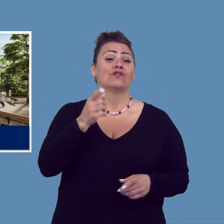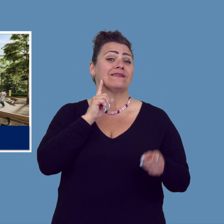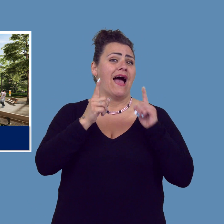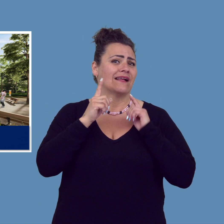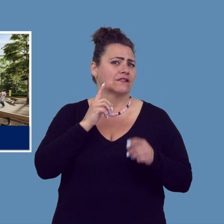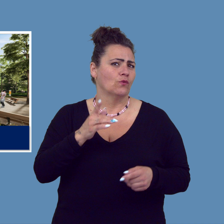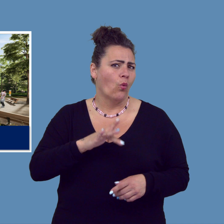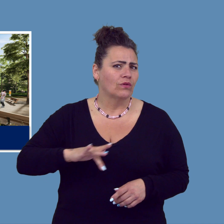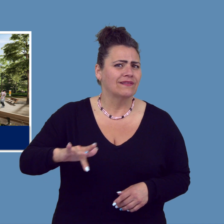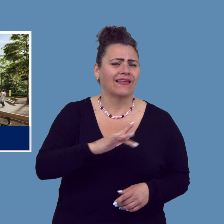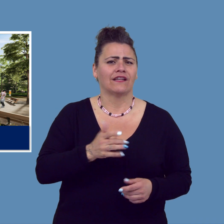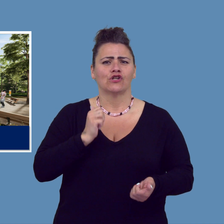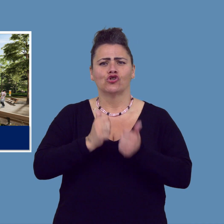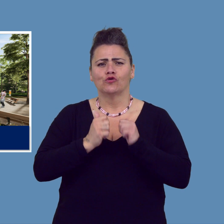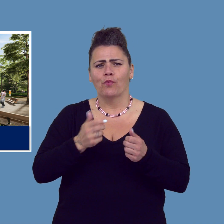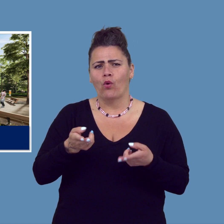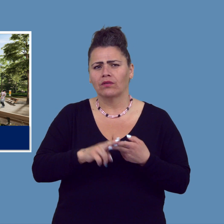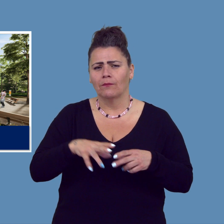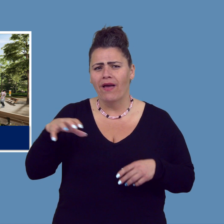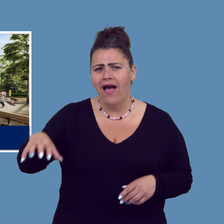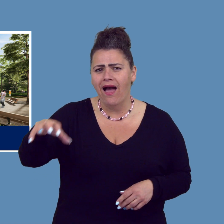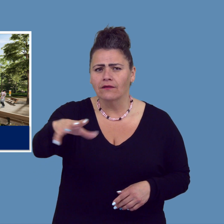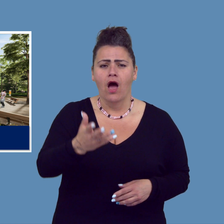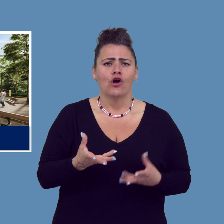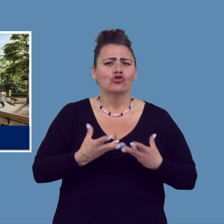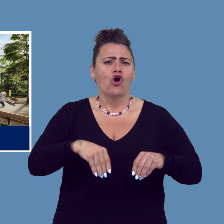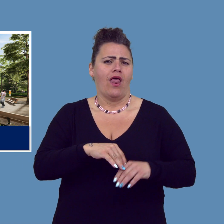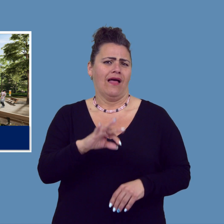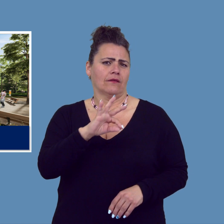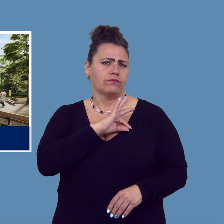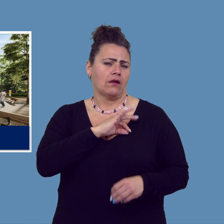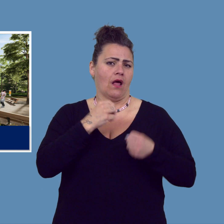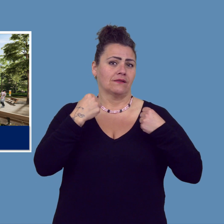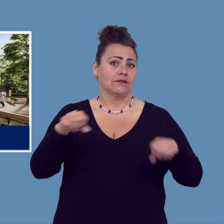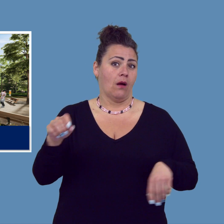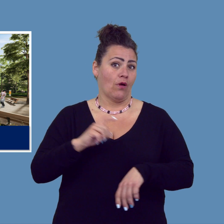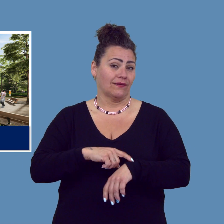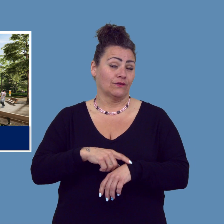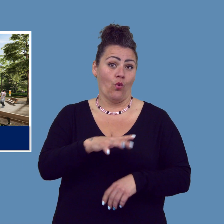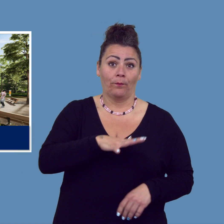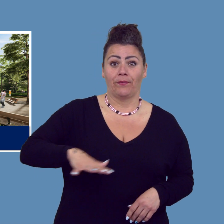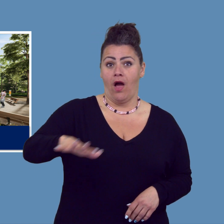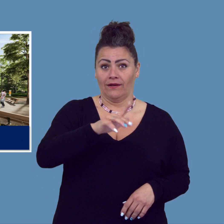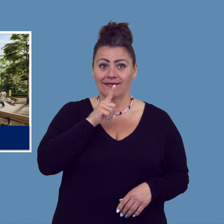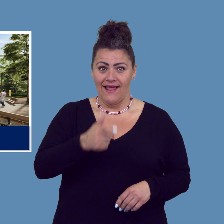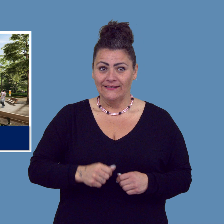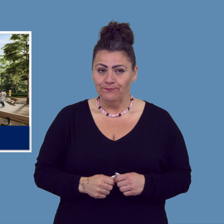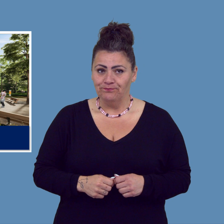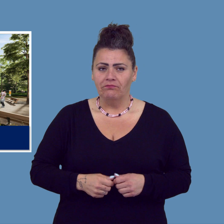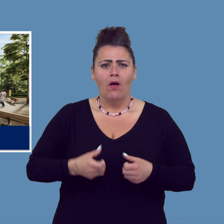és játszóterekkel, közösségi sportpályákkal felszerelt családbarát szabadidőpark.